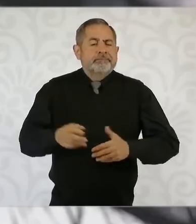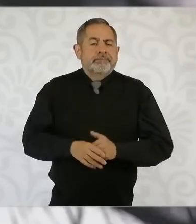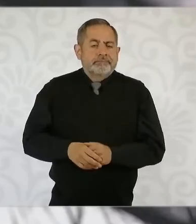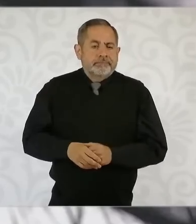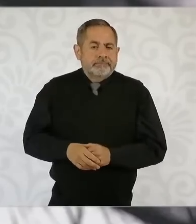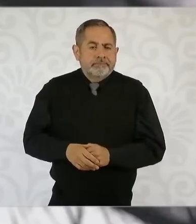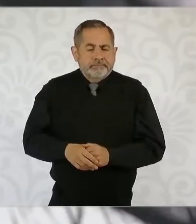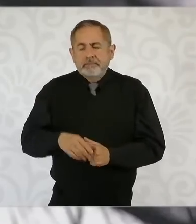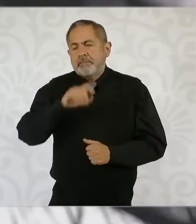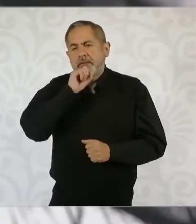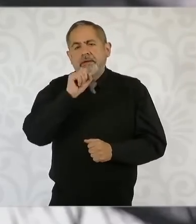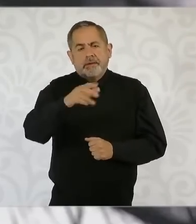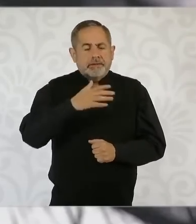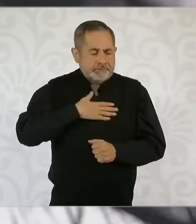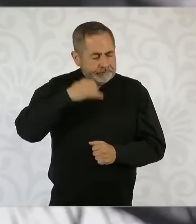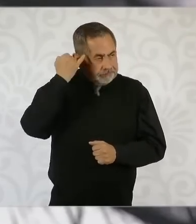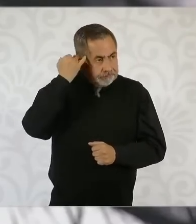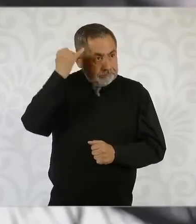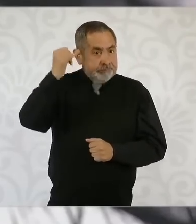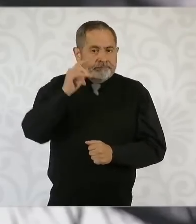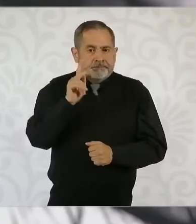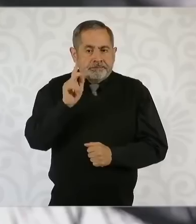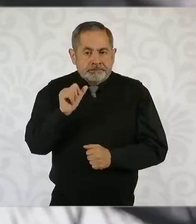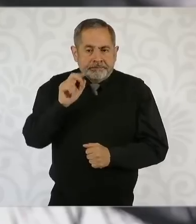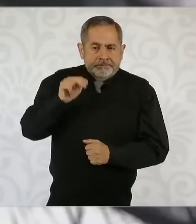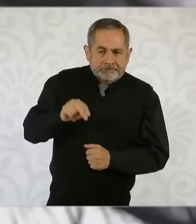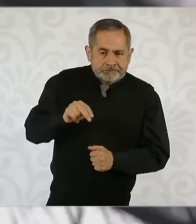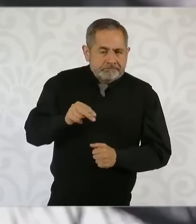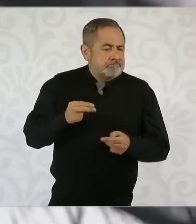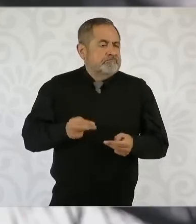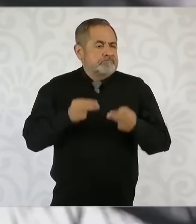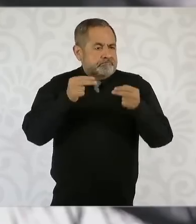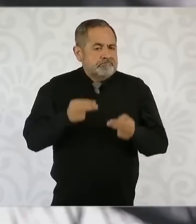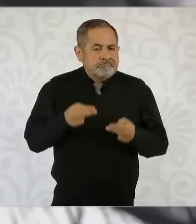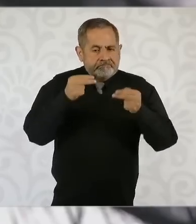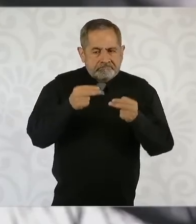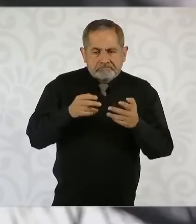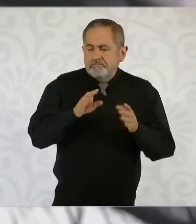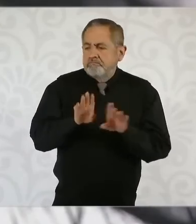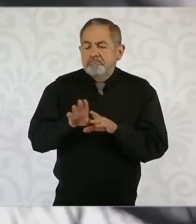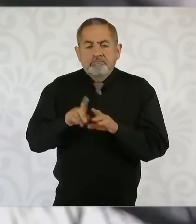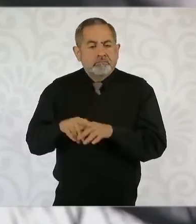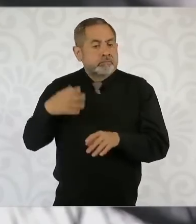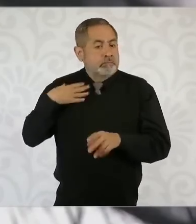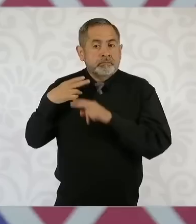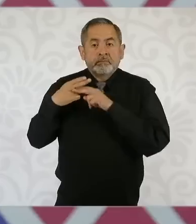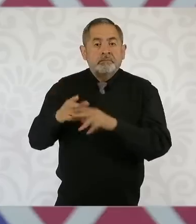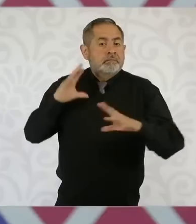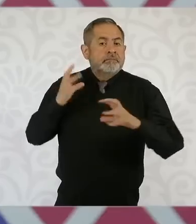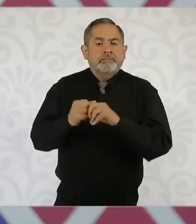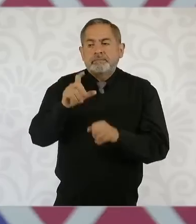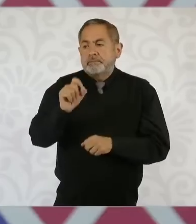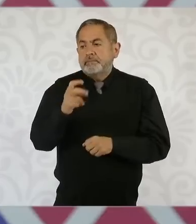estrategia de negocio nosotros Durante los más de 23 años hemos trabajado y colaborado con nuestros